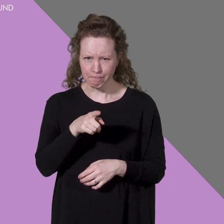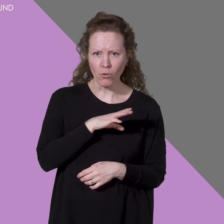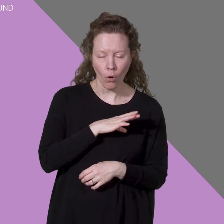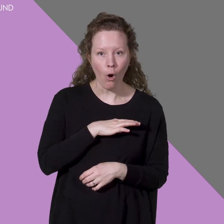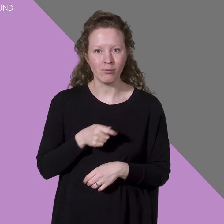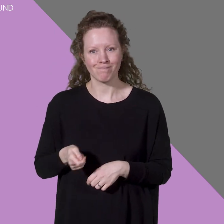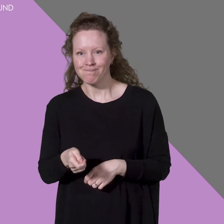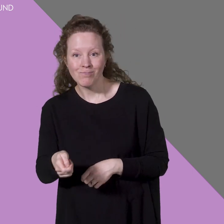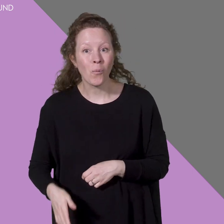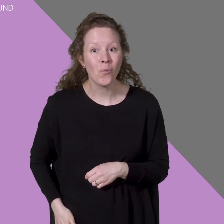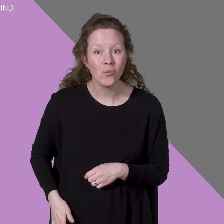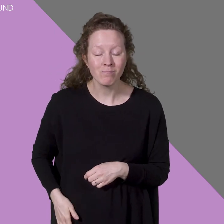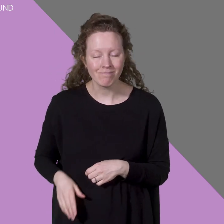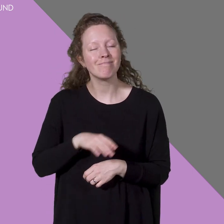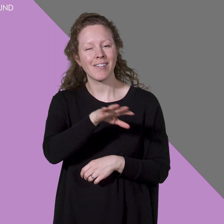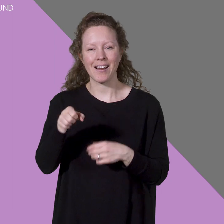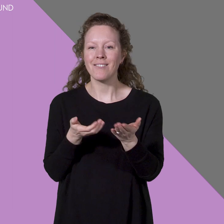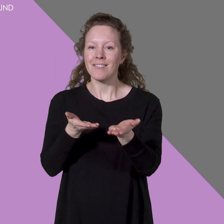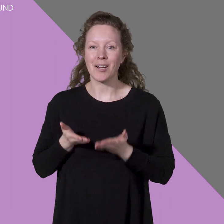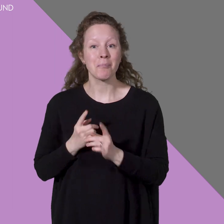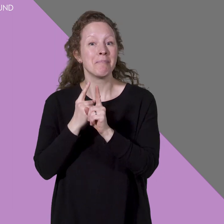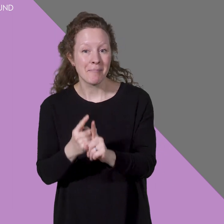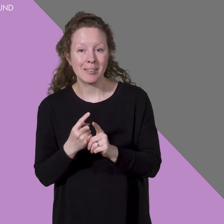Ledarhundar är också välkomna med.